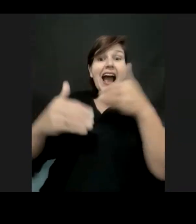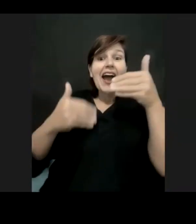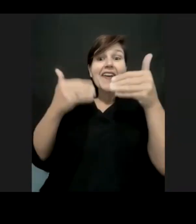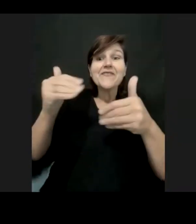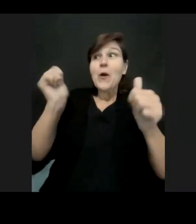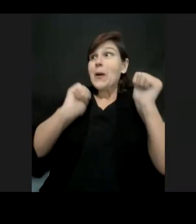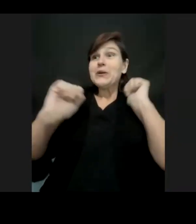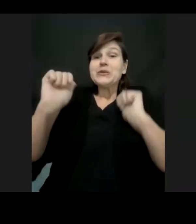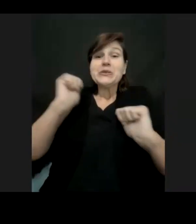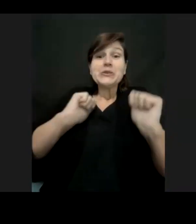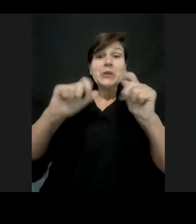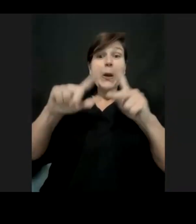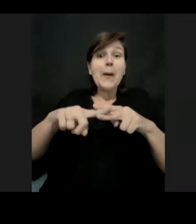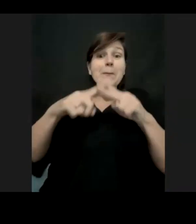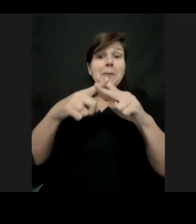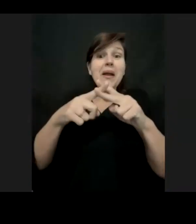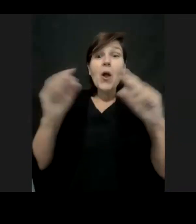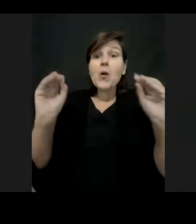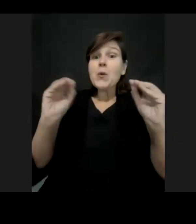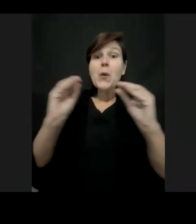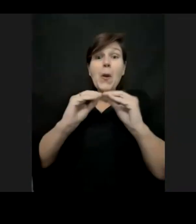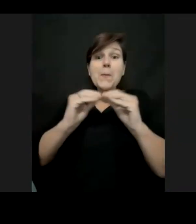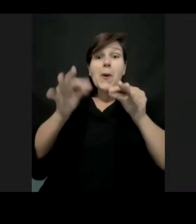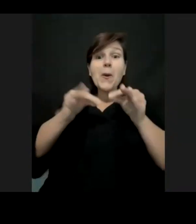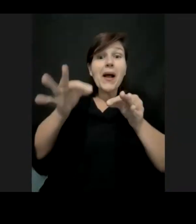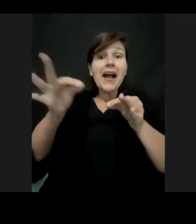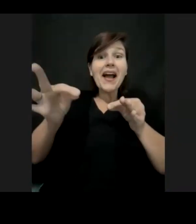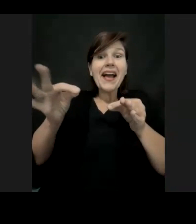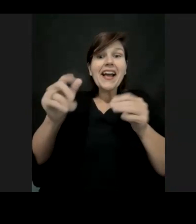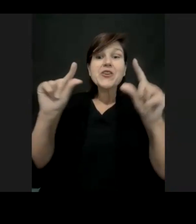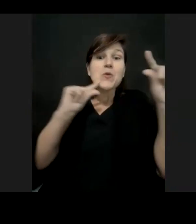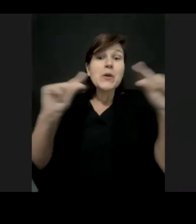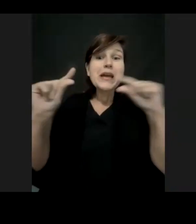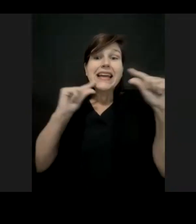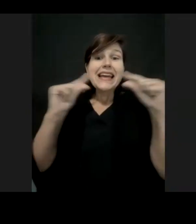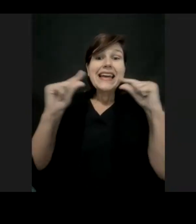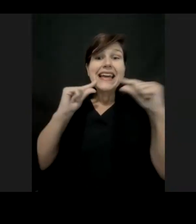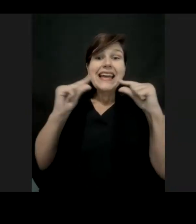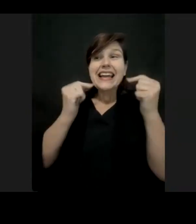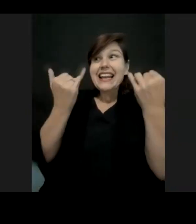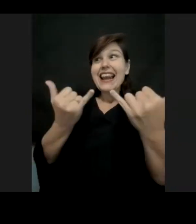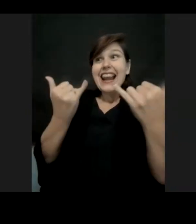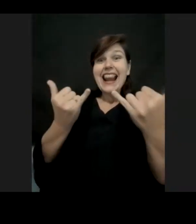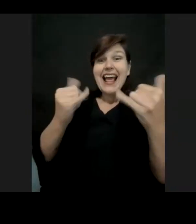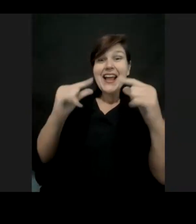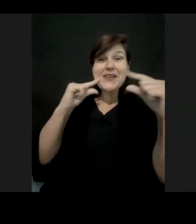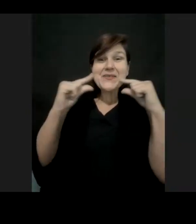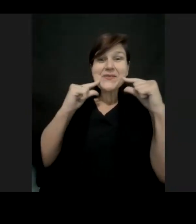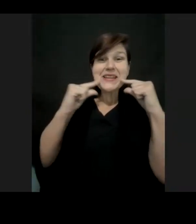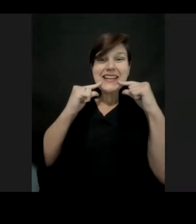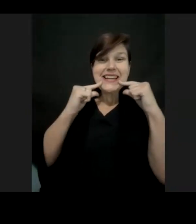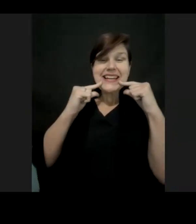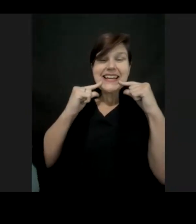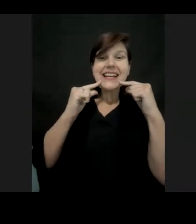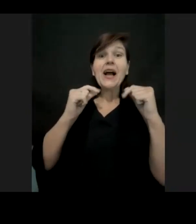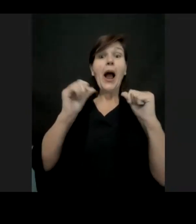With no more ado, take it away, Gwynnie Gwyn Gwyn! ∂ ∂ [gasp] Are you ready?